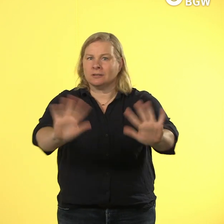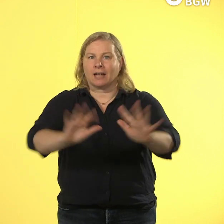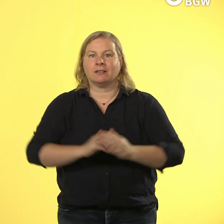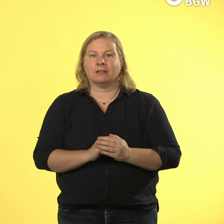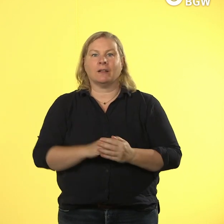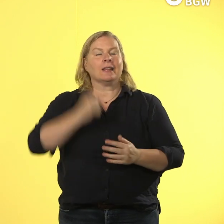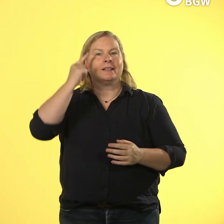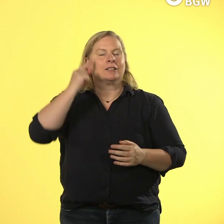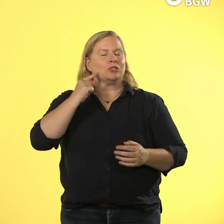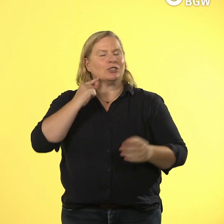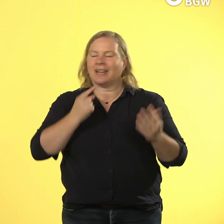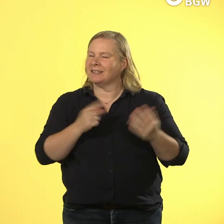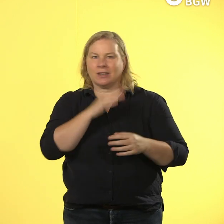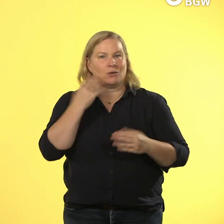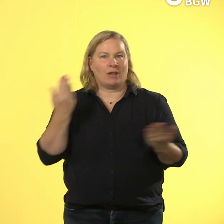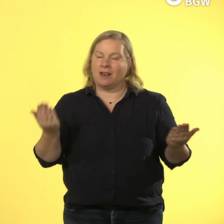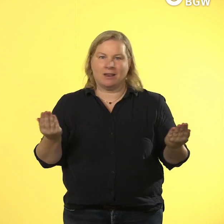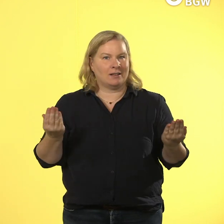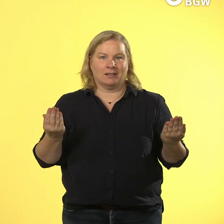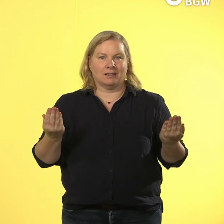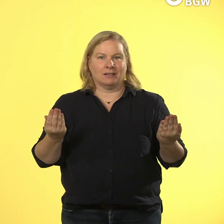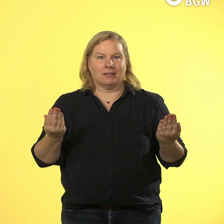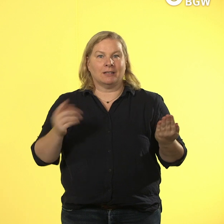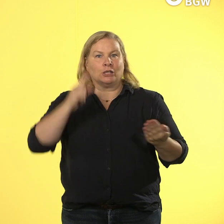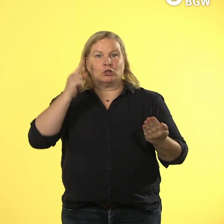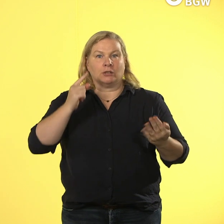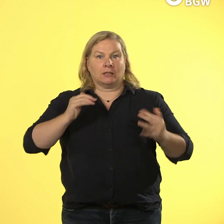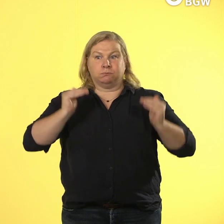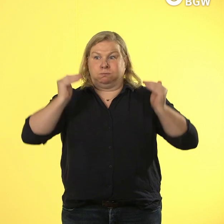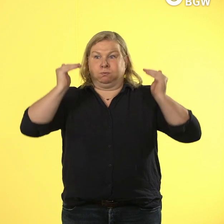sodass wir nicht anders konnten, als Dinge zu machen unter diesem hohen Cortisol-Spiegel.